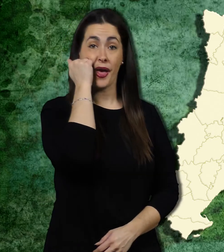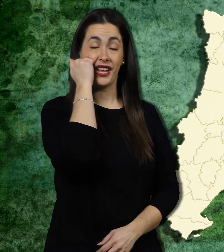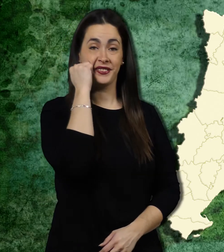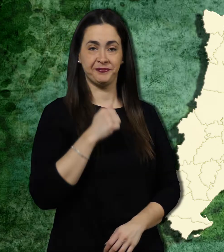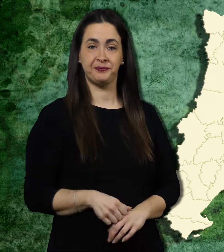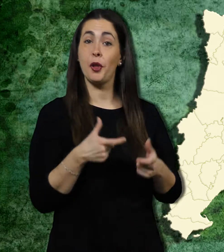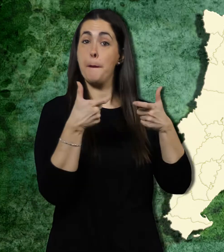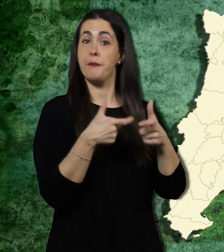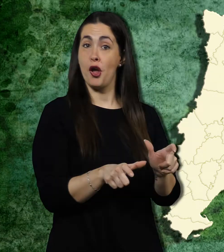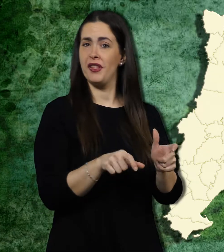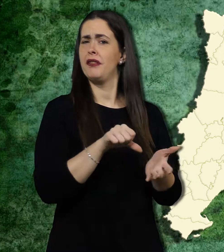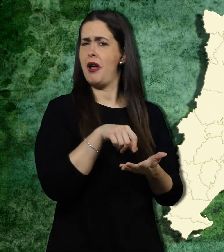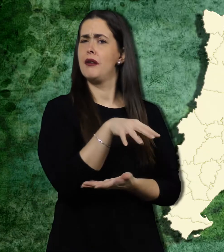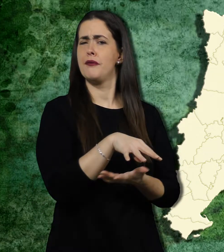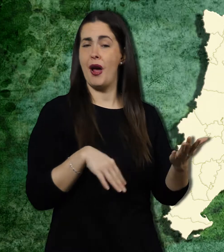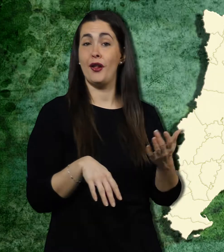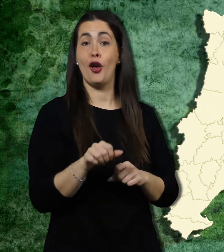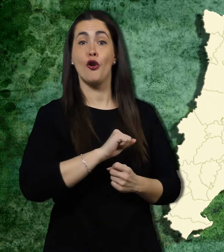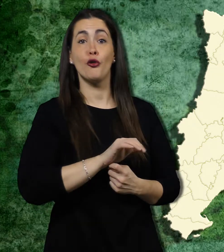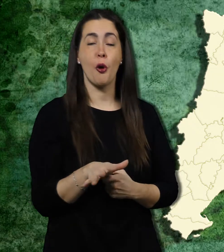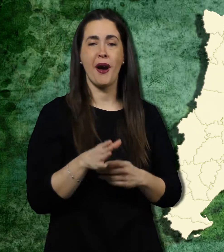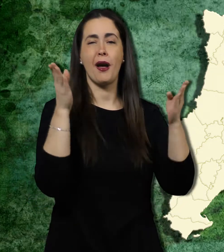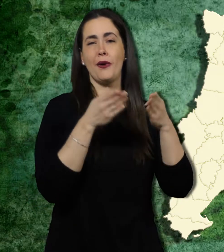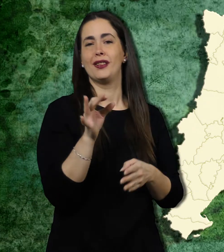SABADELL Província de Barcelona.